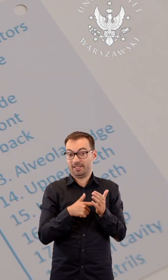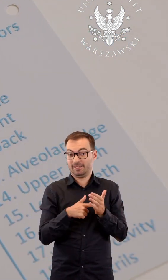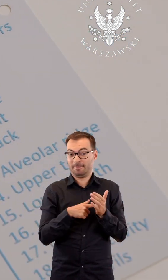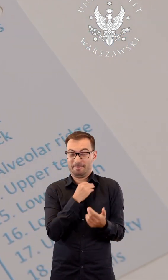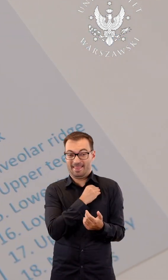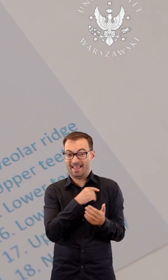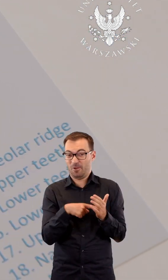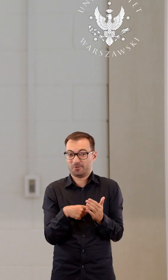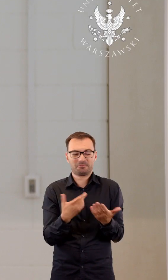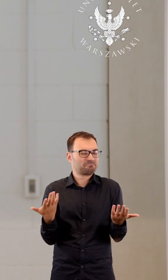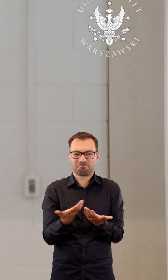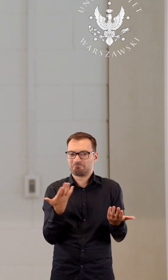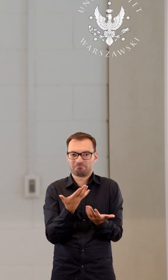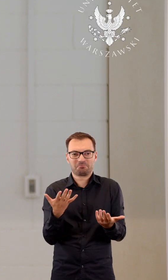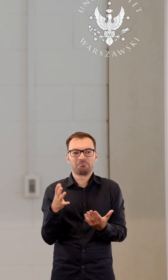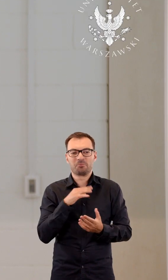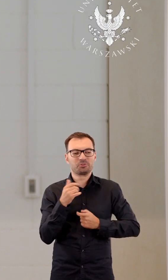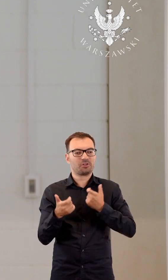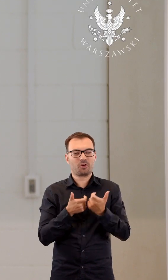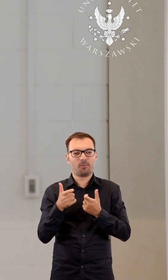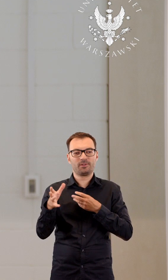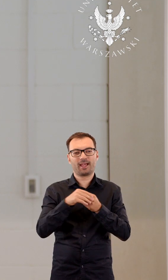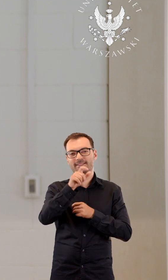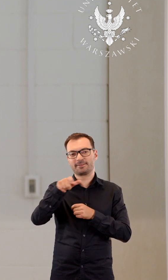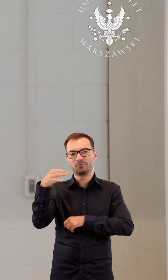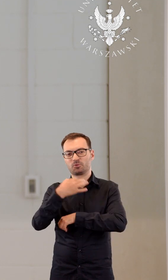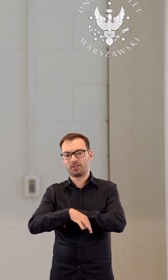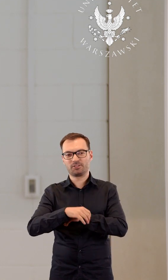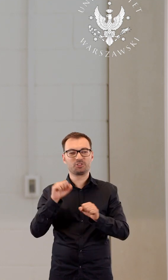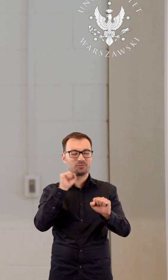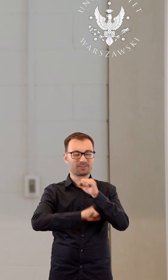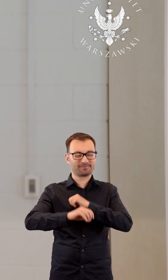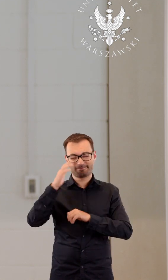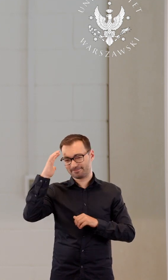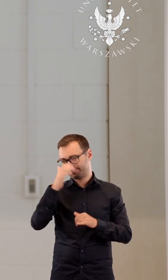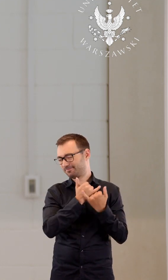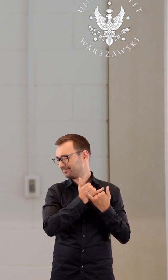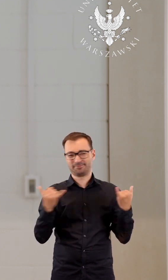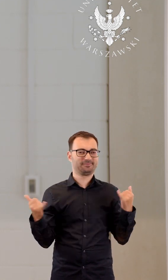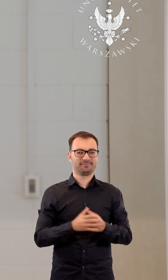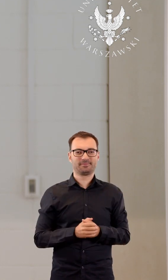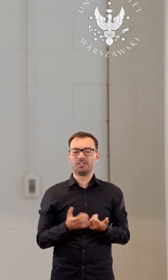Dzięki tego typu planszom można robić ze studentami mnóstwo różnorodnych ćwiczeń.